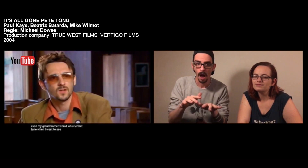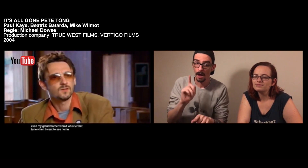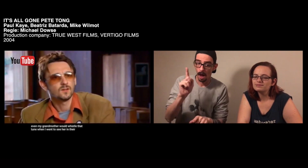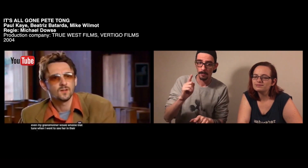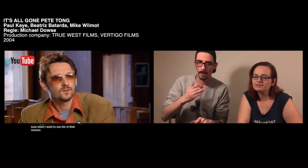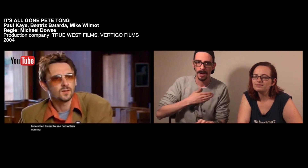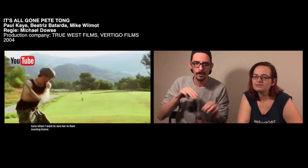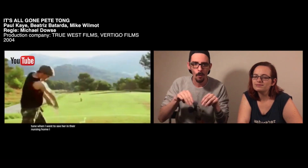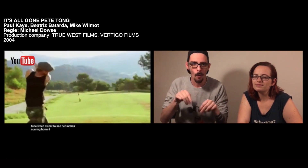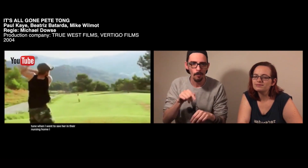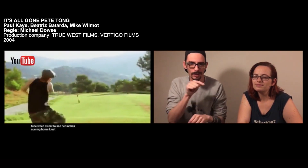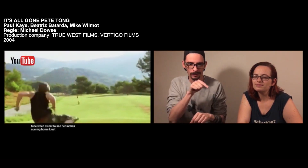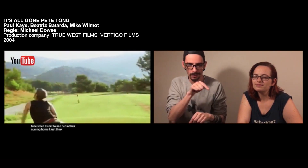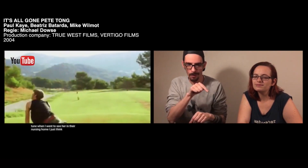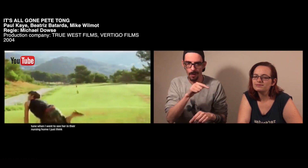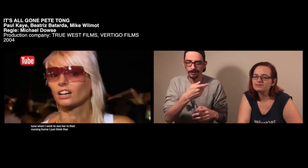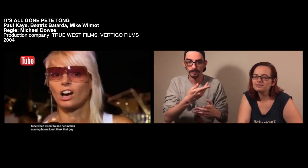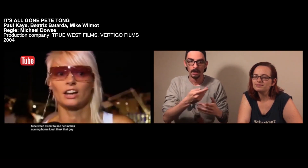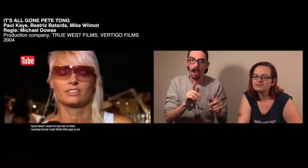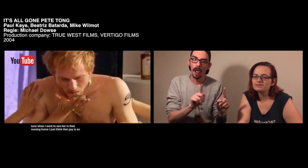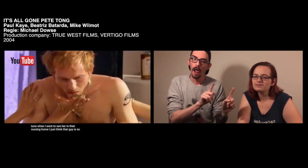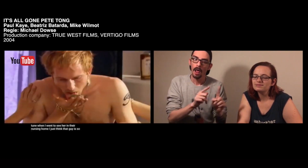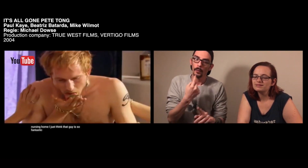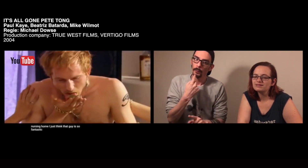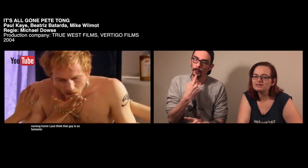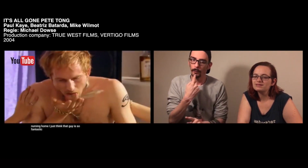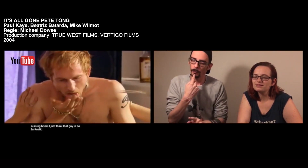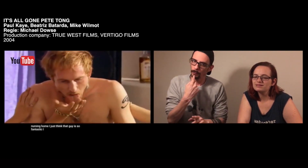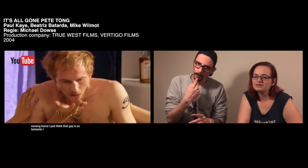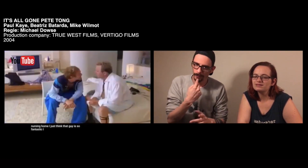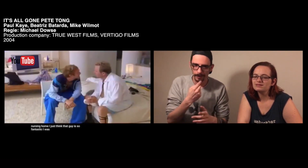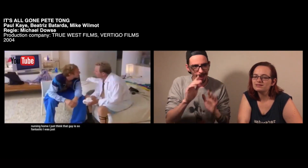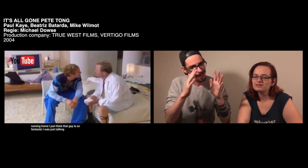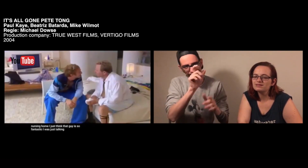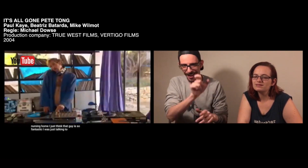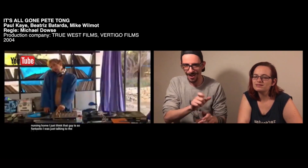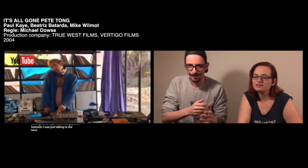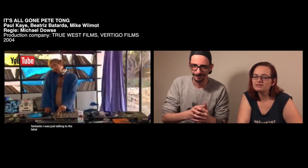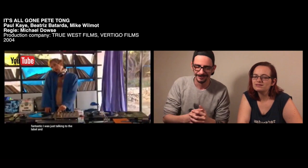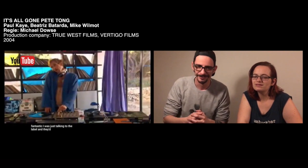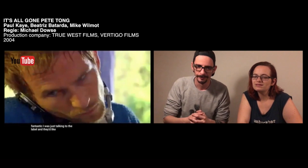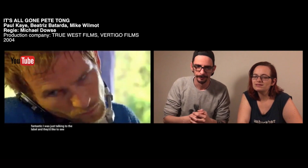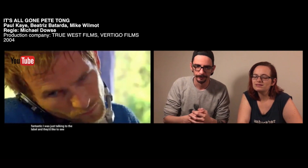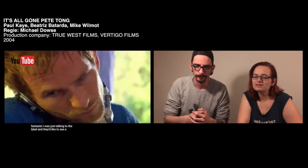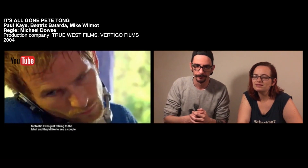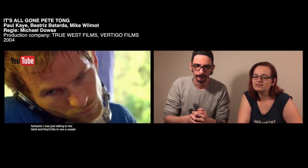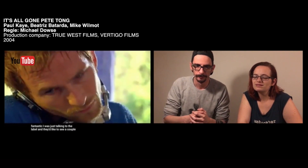[Sogar meine Großmutter würde diese Melodie pfeifen.] [Ich finde diesen Kerl einfach so fantastisch.]